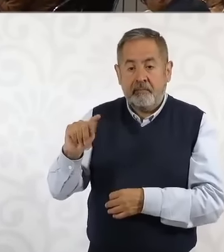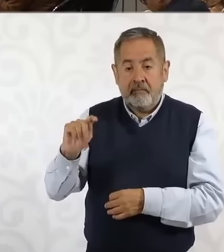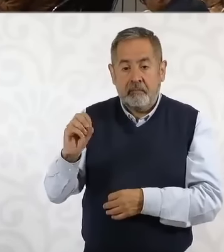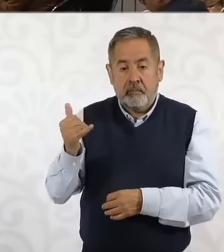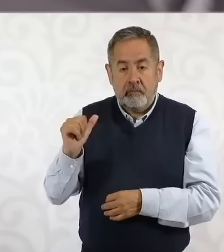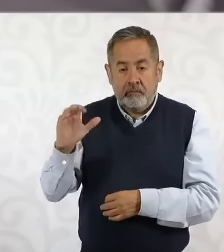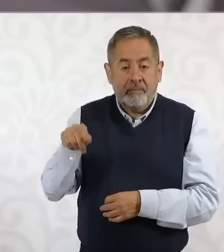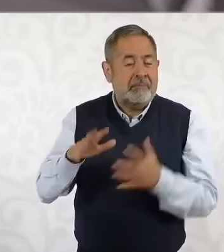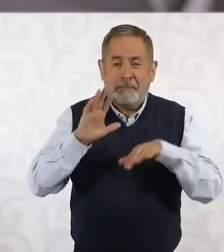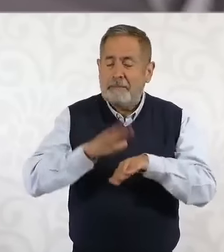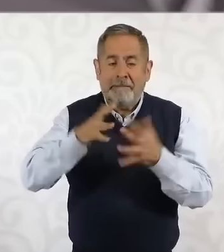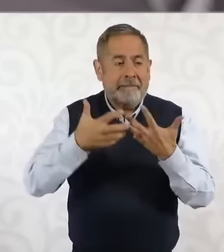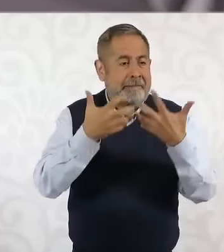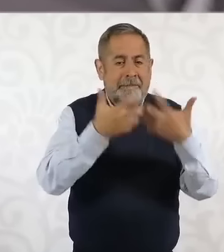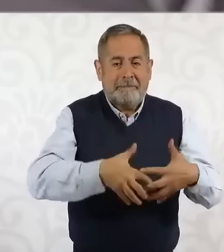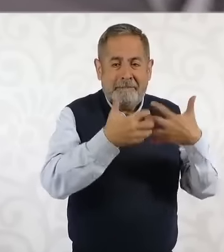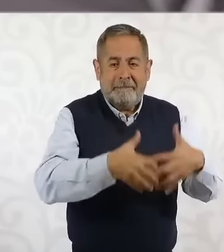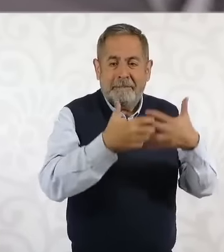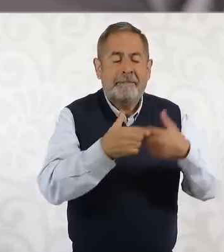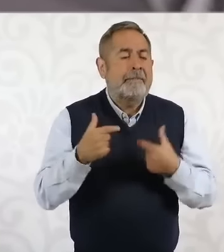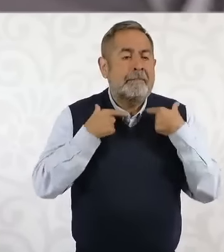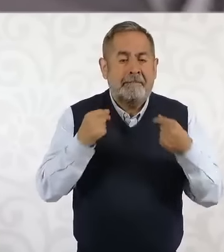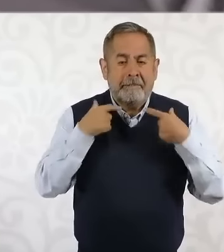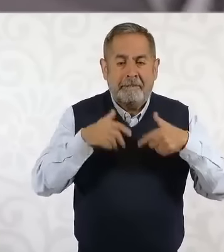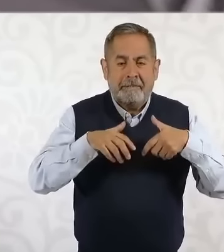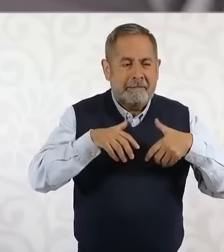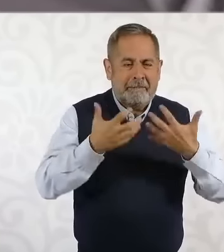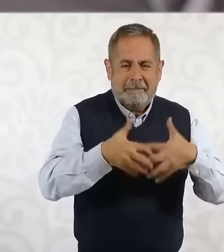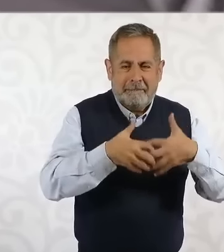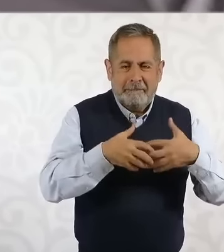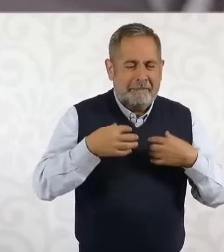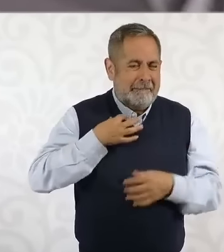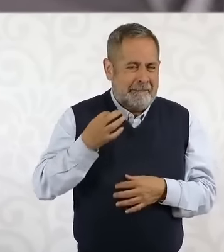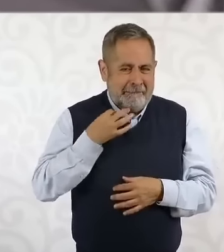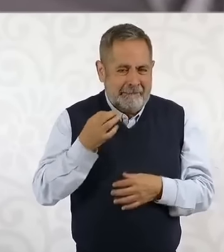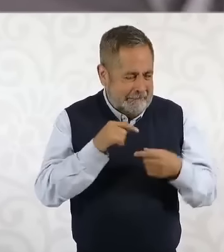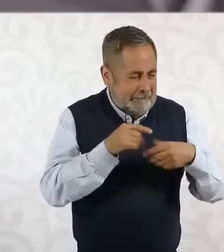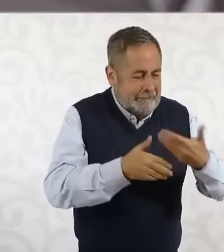textileras. También hay otras industrias. Y por cierto, quiero corregir el dato que les di antes.